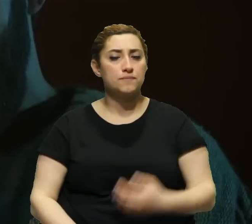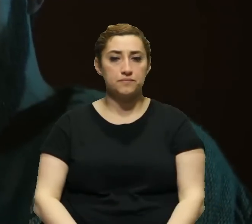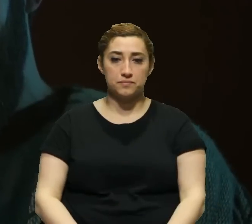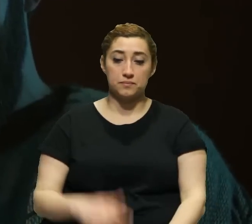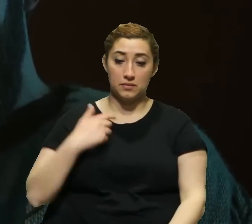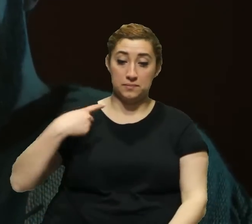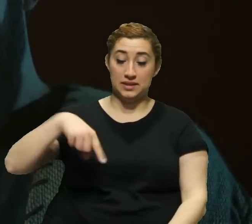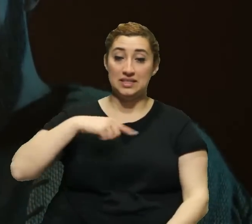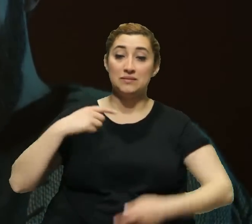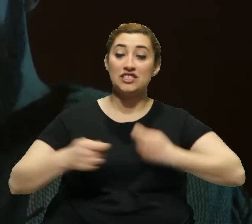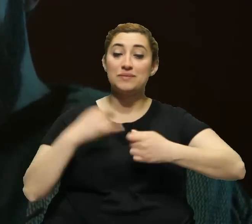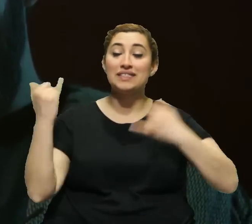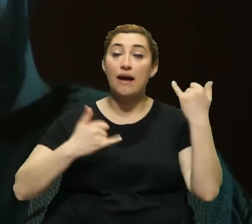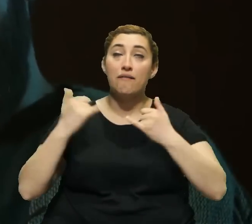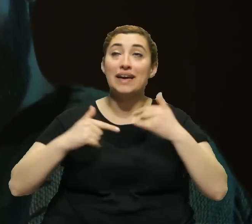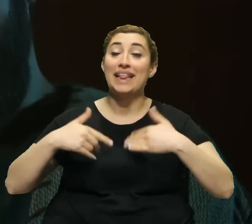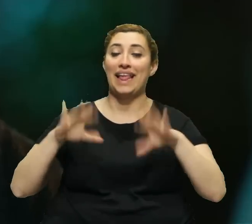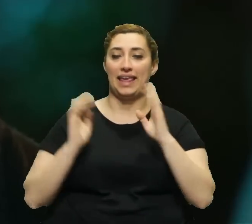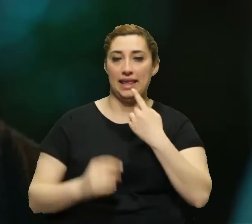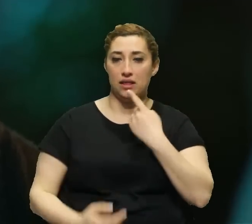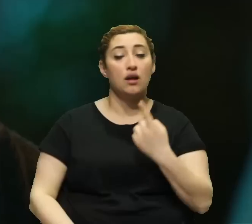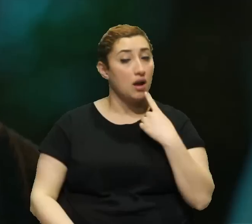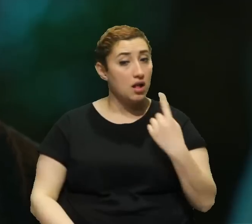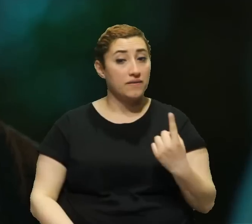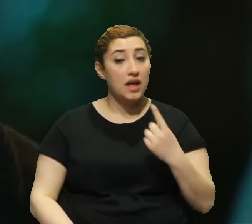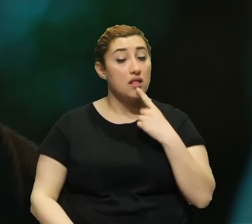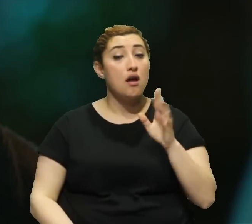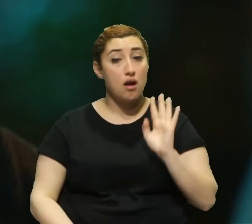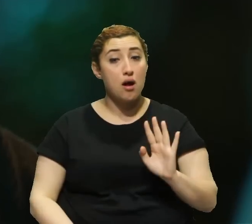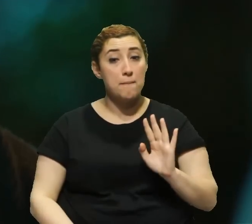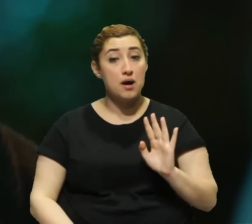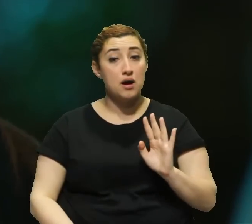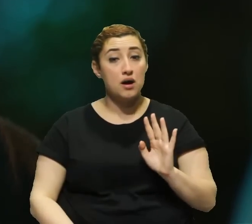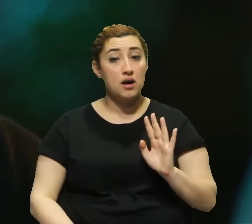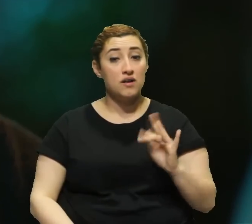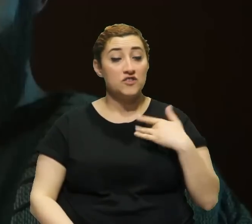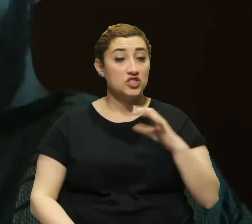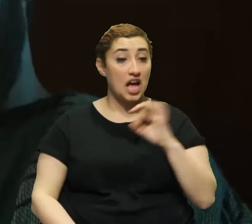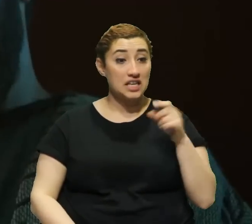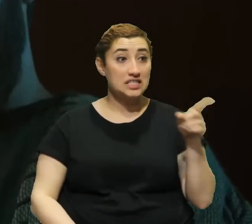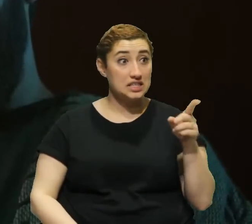Bizim işimiz kavga ile değil der. Der, der ama zalim ile de mi?